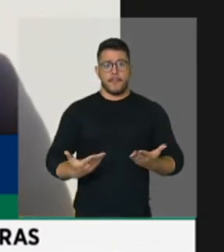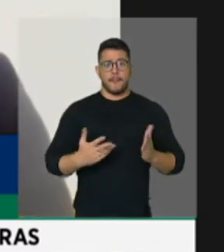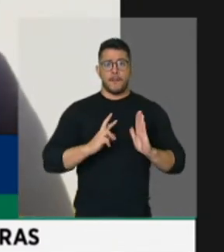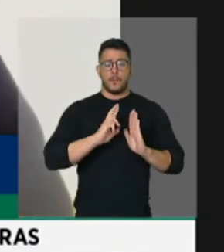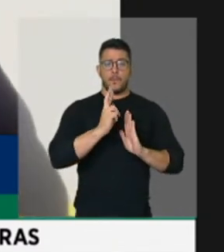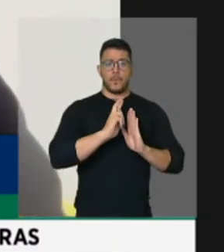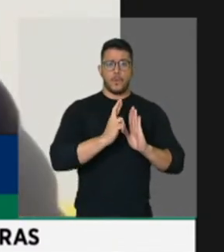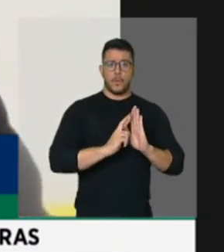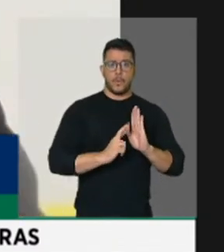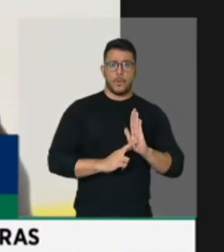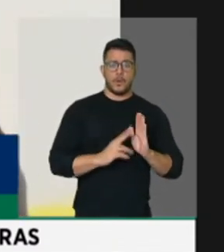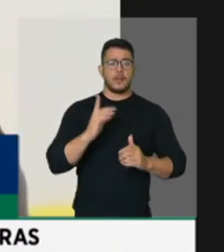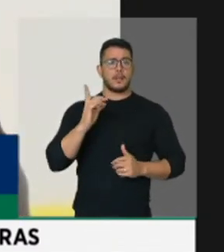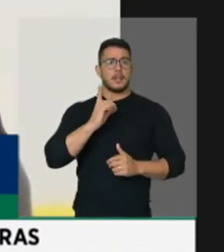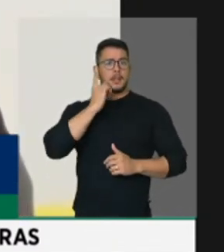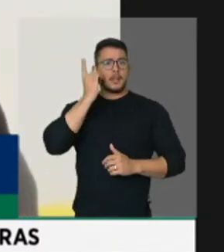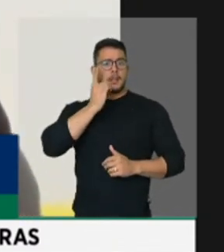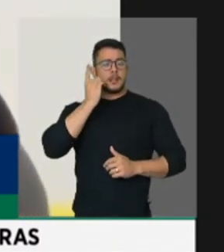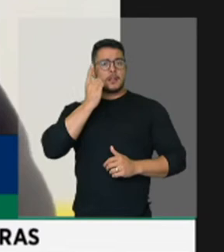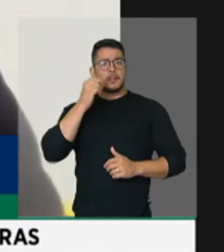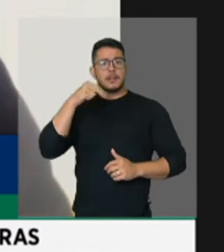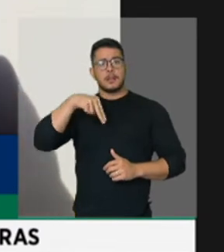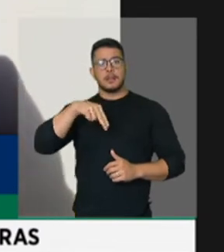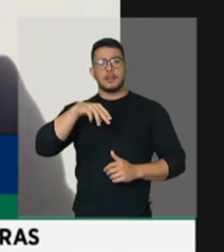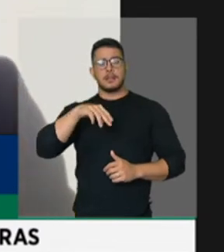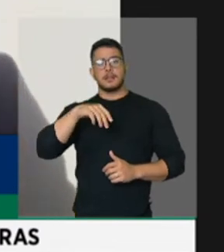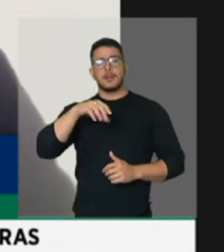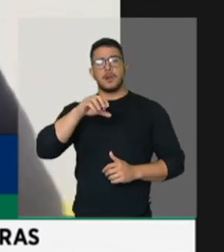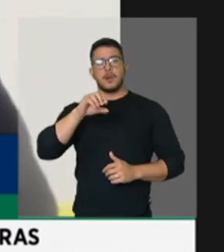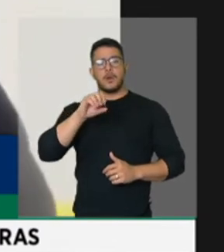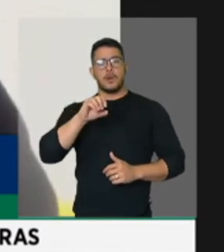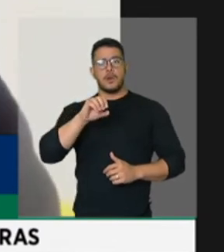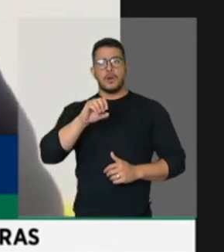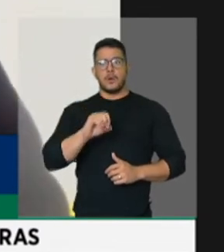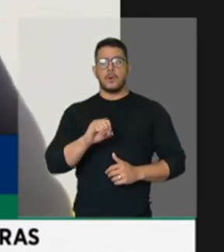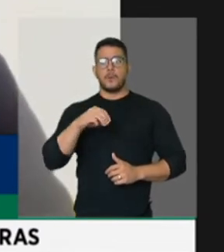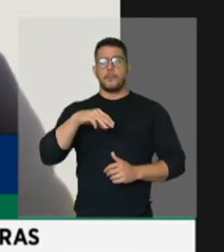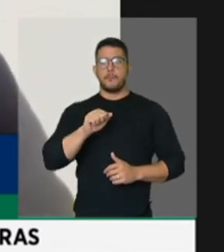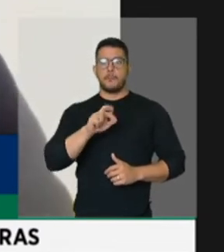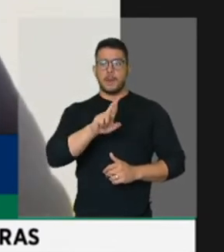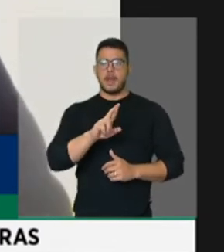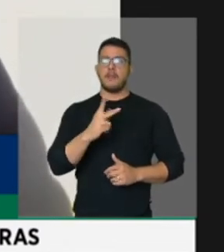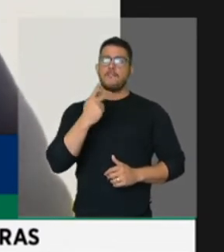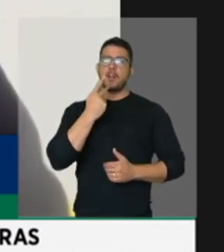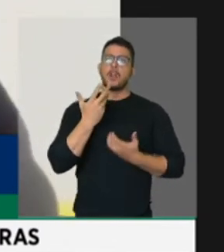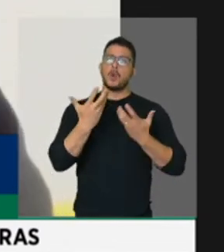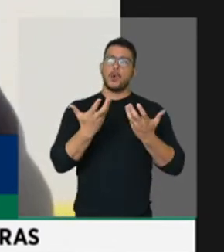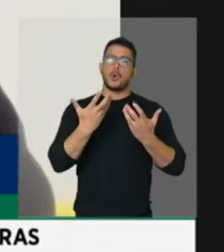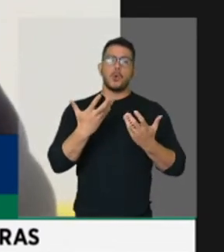DAS FORÇAS ARMADAS, SEJA UM GOVERNO ENTREGUISTA, VENDILHÃO DA PÁTRIA E